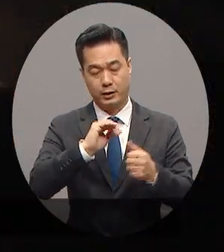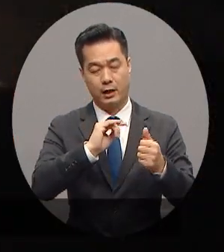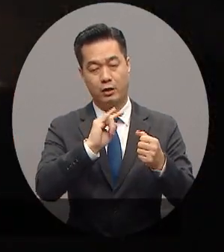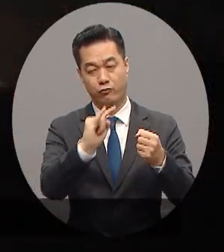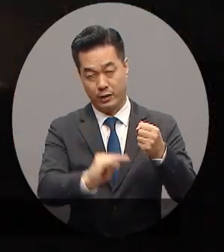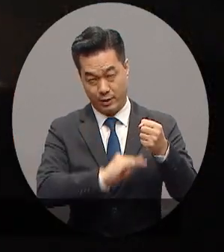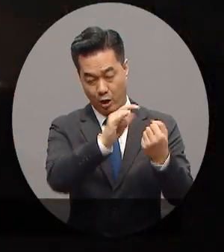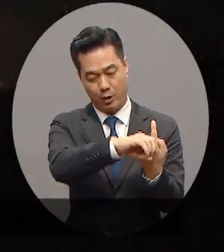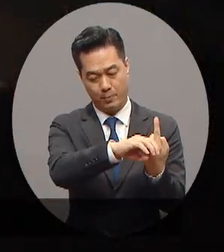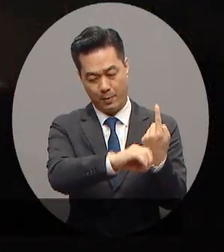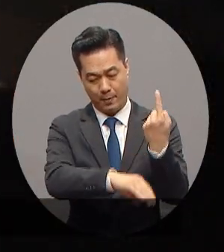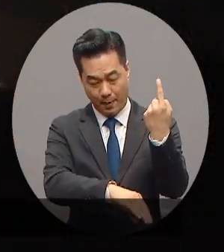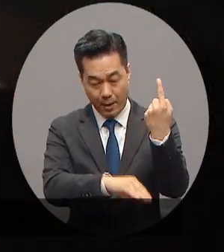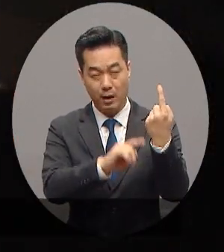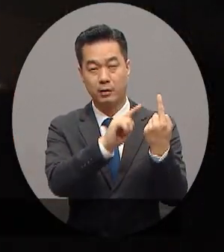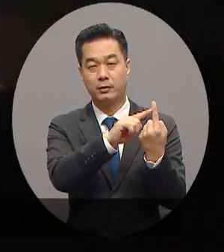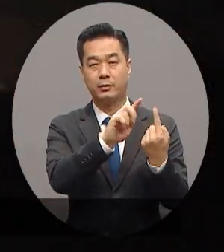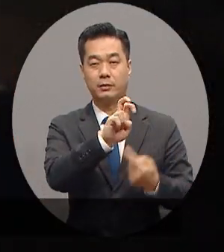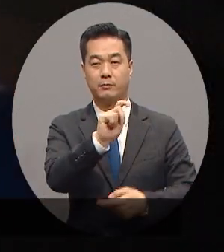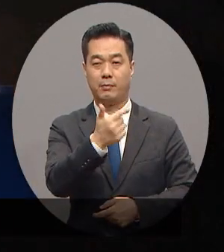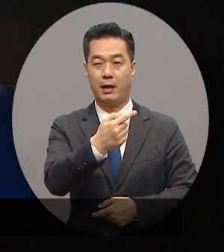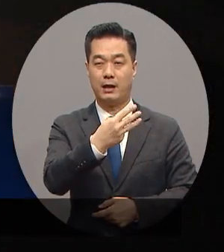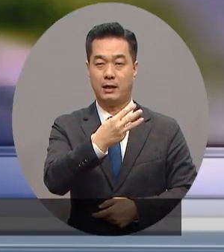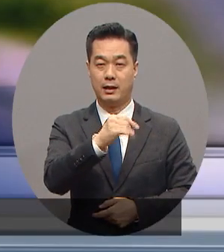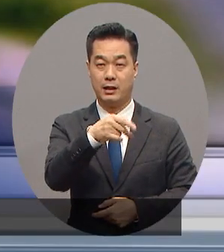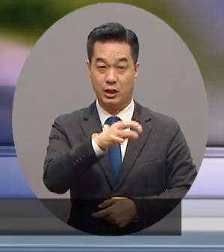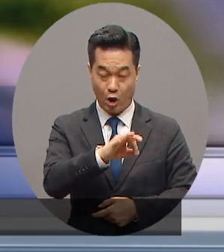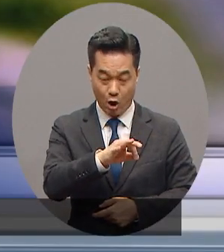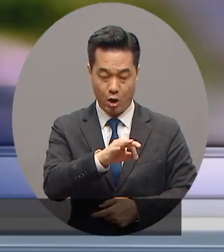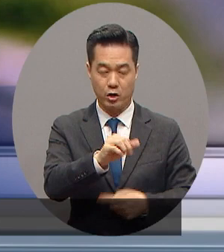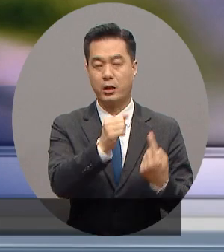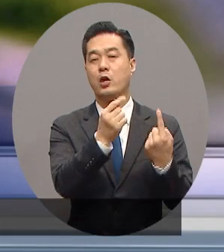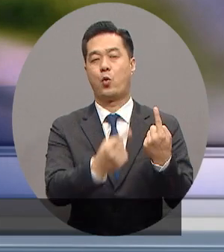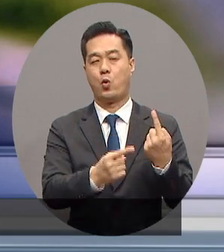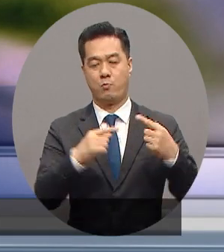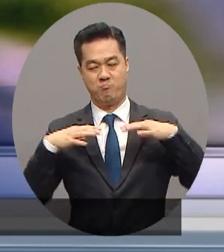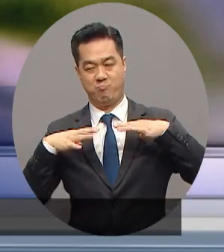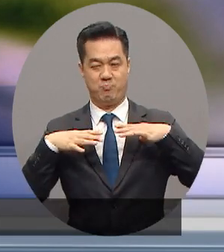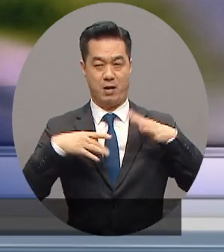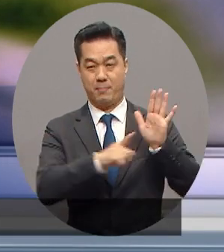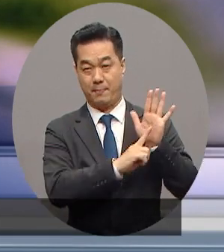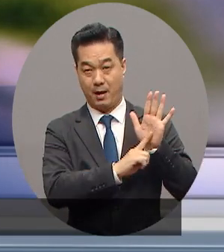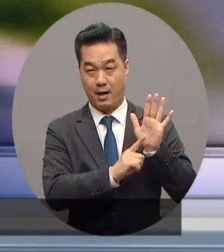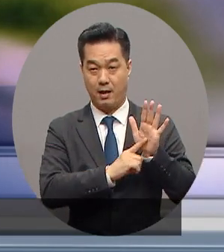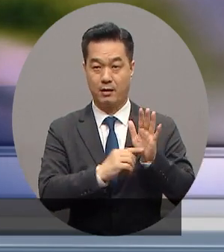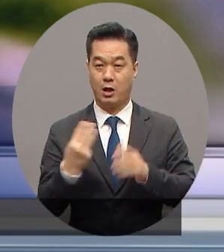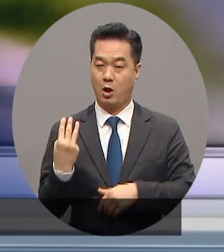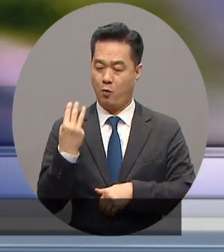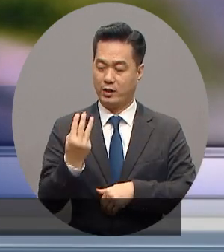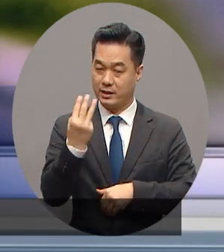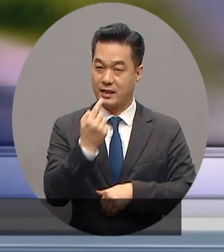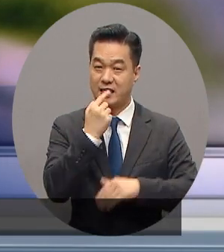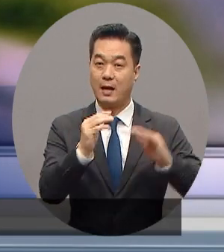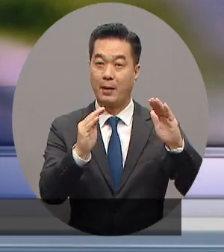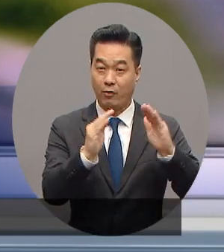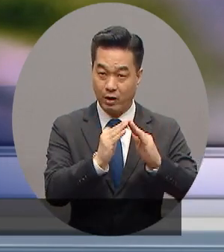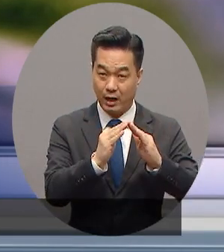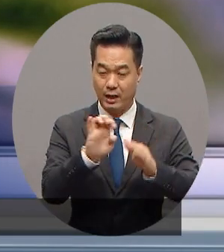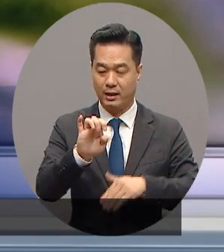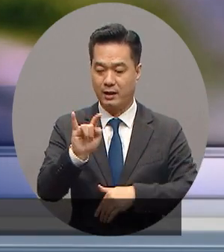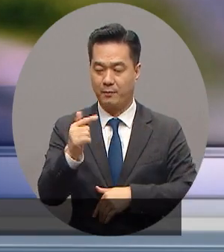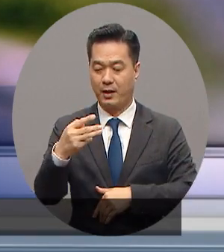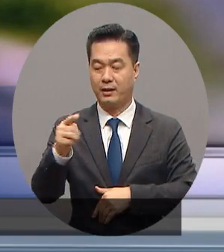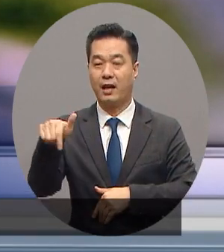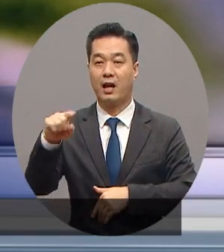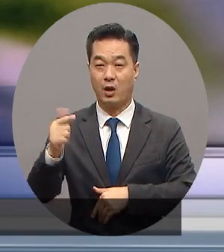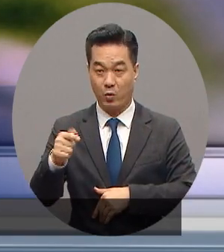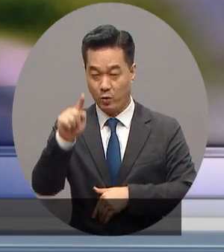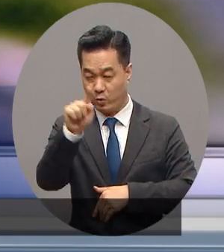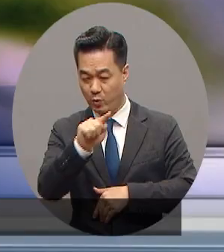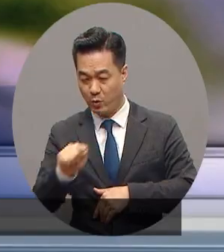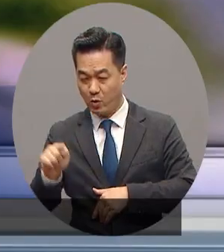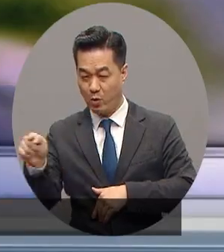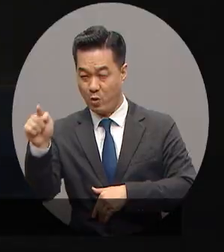(기자) 북한은 연일 군사 정찰위성 만리경-1호의 성과를 과시하고 있습니다.